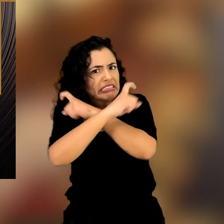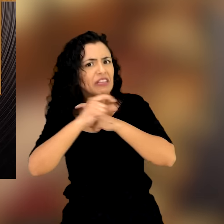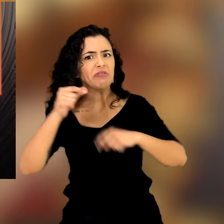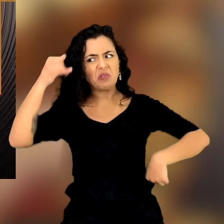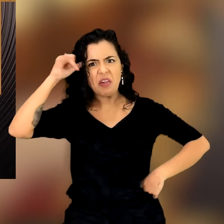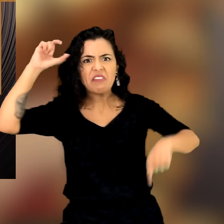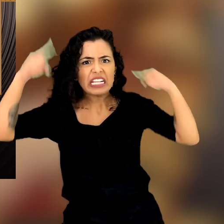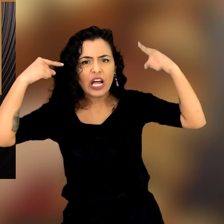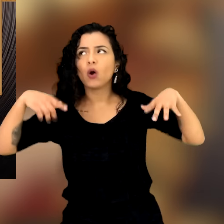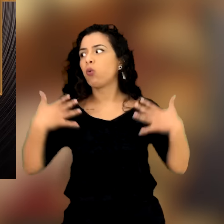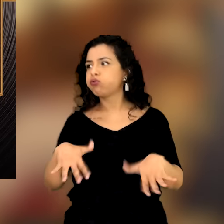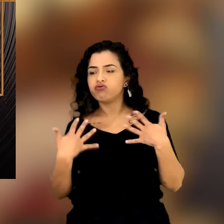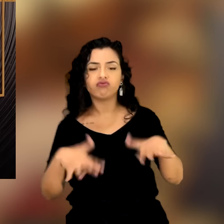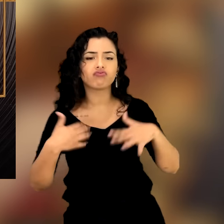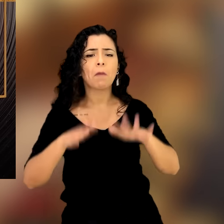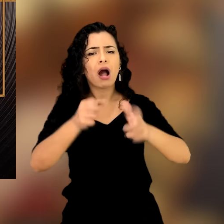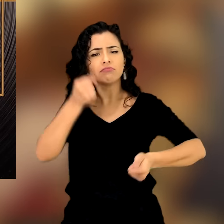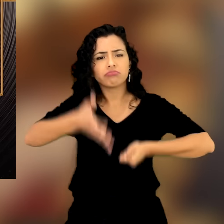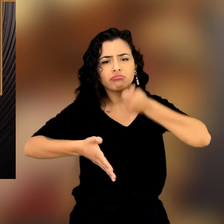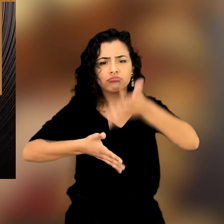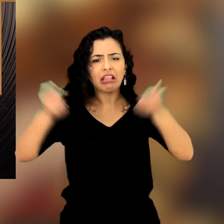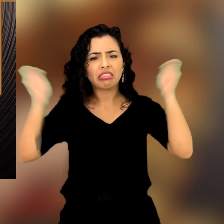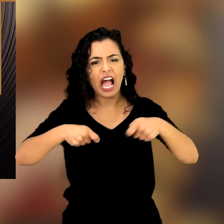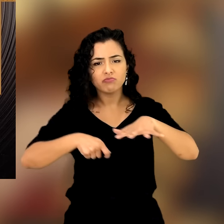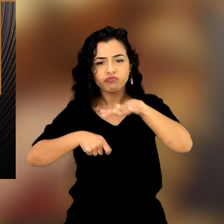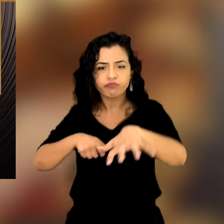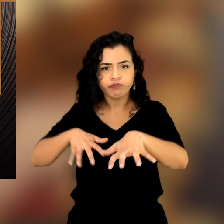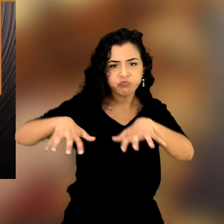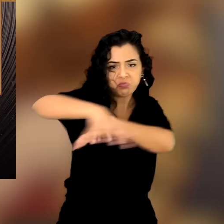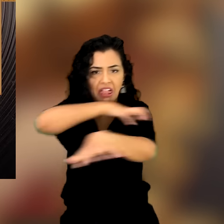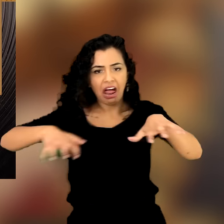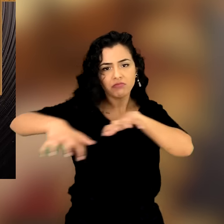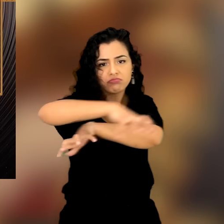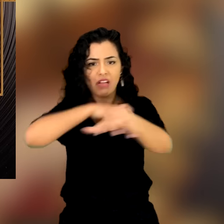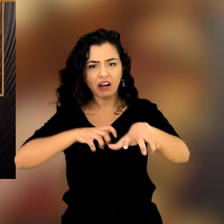Indício, palavras movem multidões E podem aos milhões de vezes serem proferidas